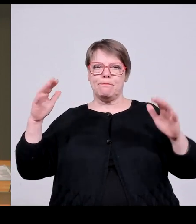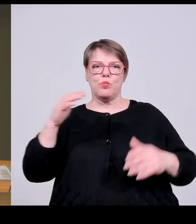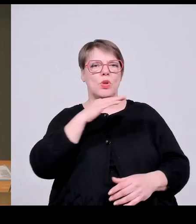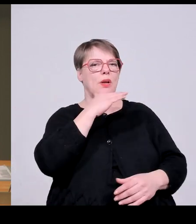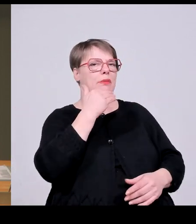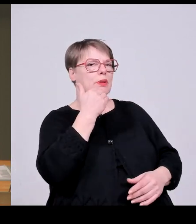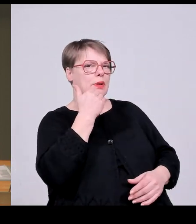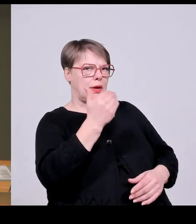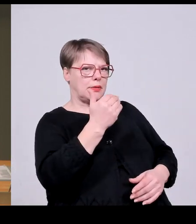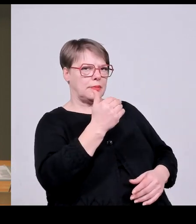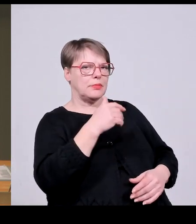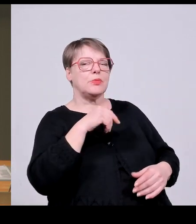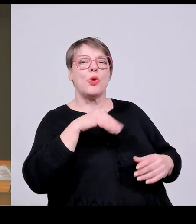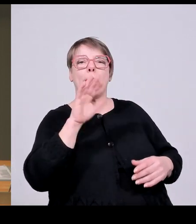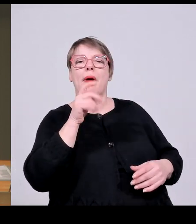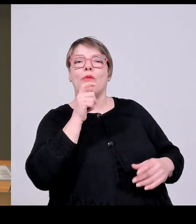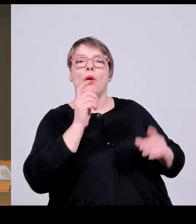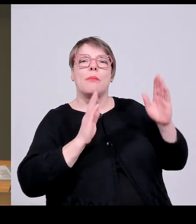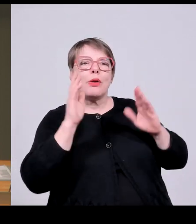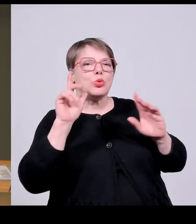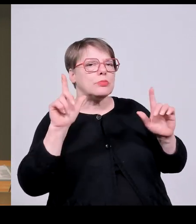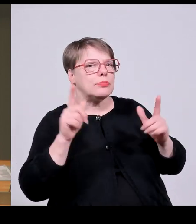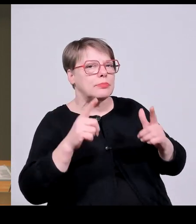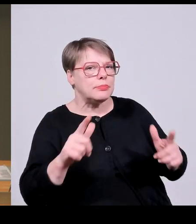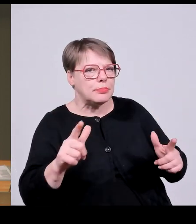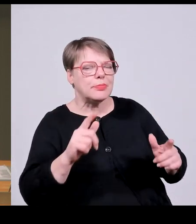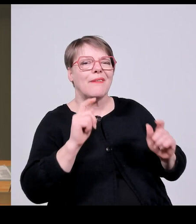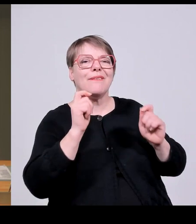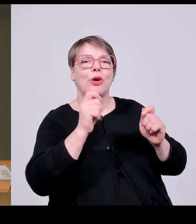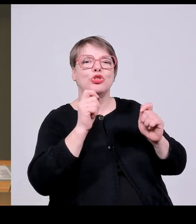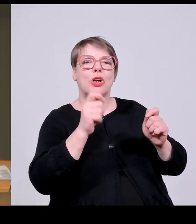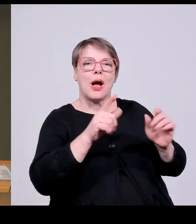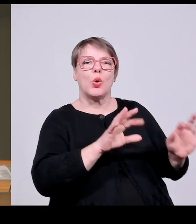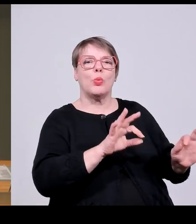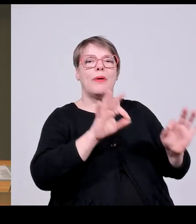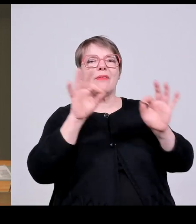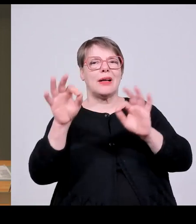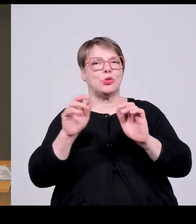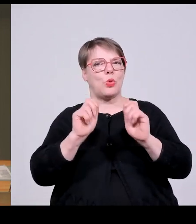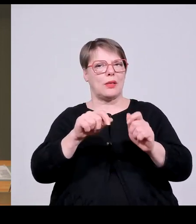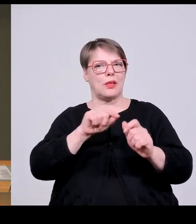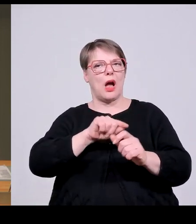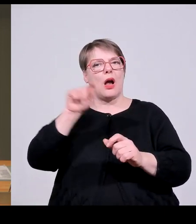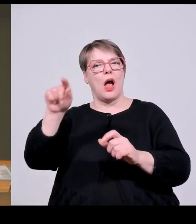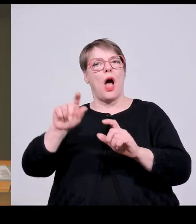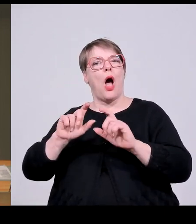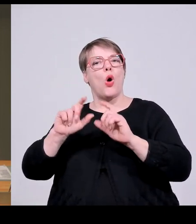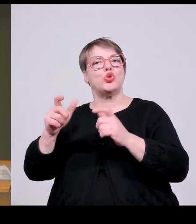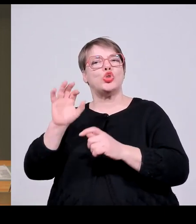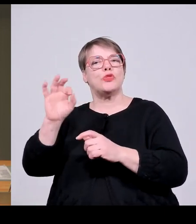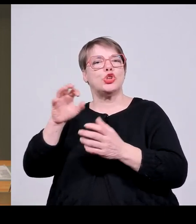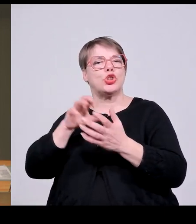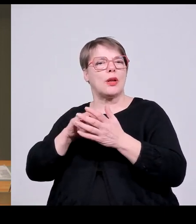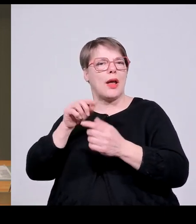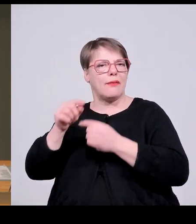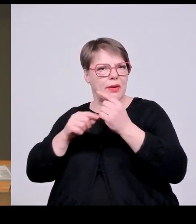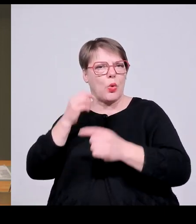Zum Antrag der Fraktion der SPD, der Fraktion Bündnis 90/ Die Grünen und der Fraktion Die Linke Drucksache 19/0727. Gesetz über die Förderung